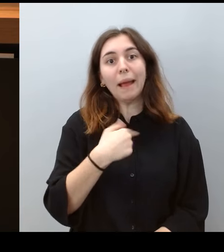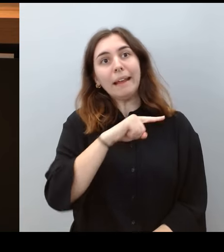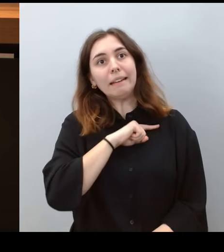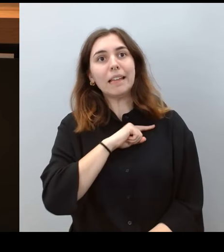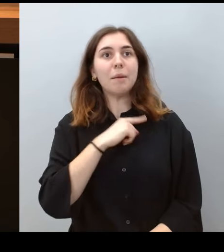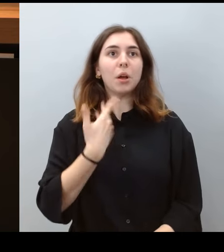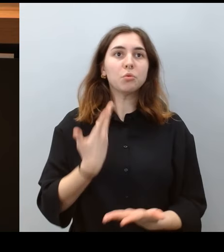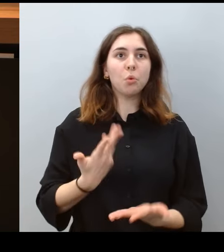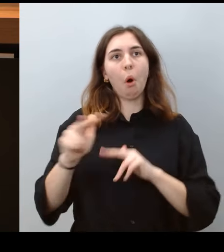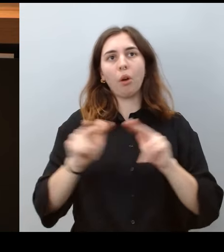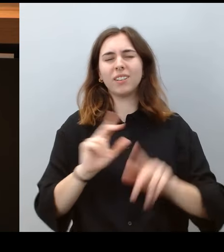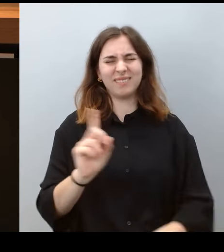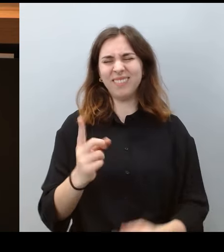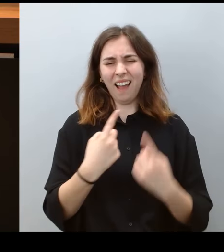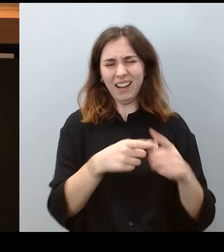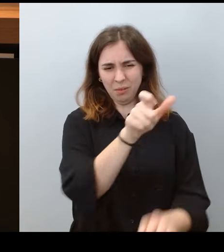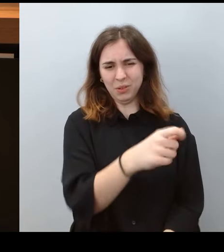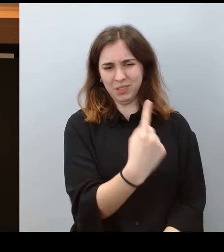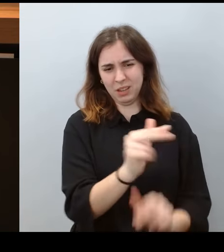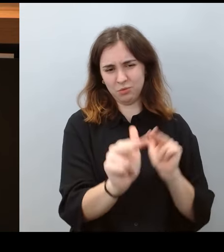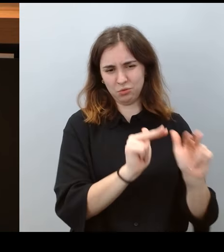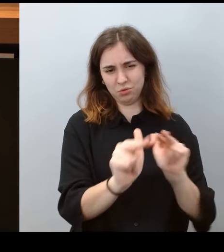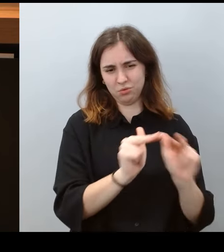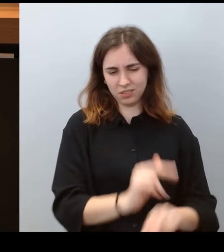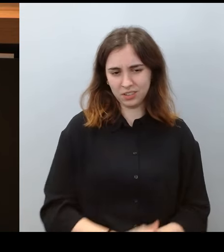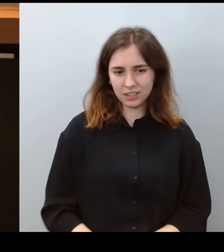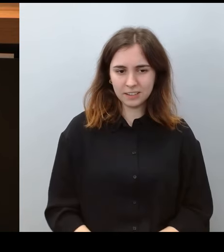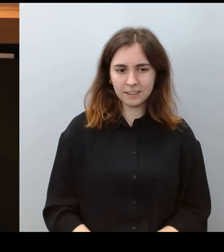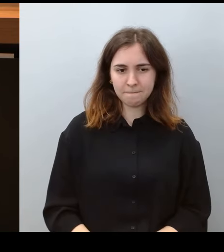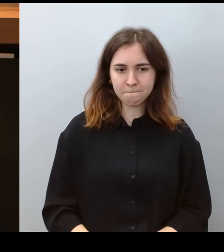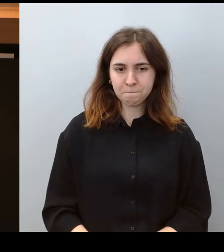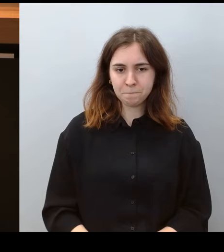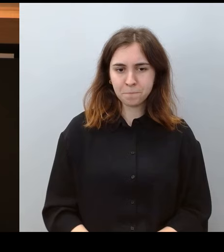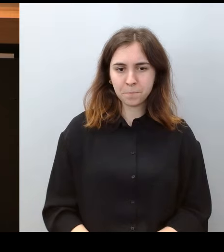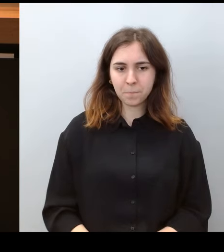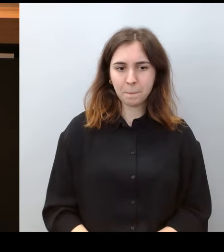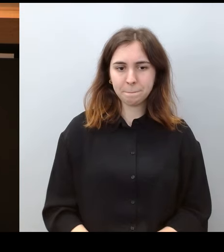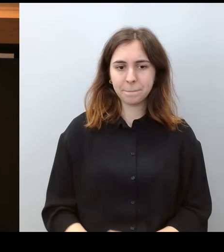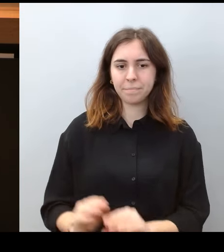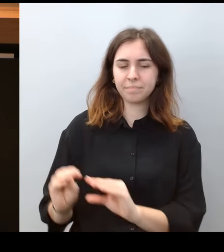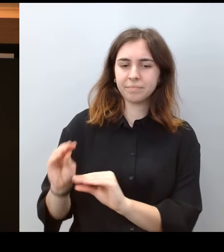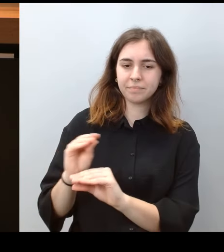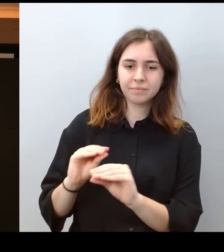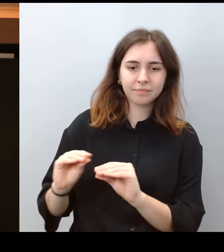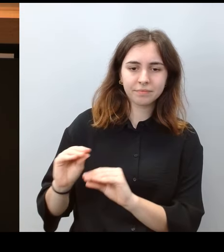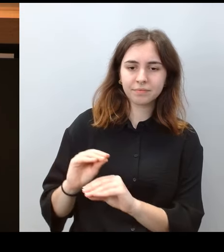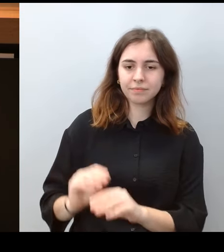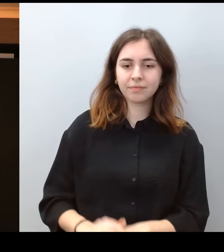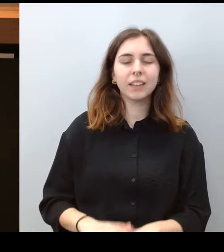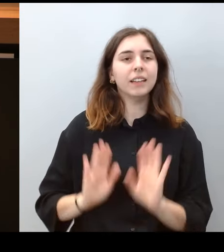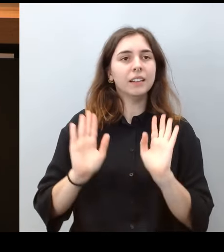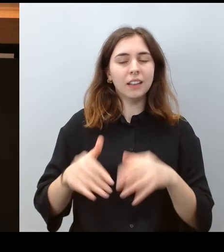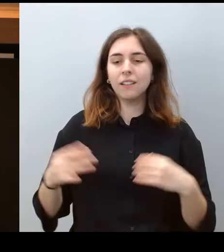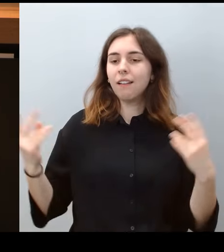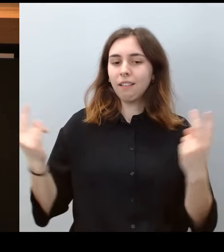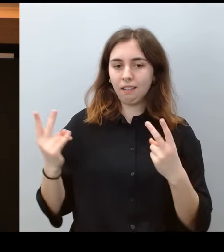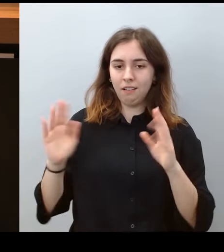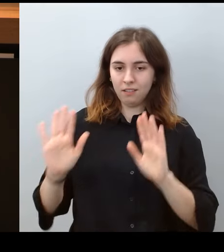Dass man sich finanzieren muss Ja. Na ja, also jedenfalls wir werden uns da jedenfalls sehr einig, dass diese